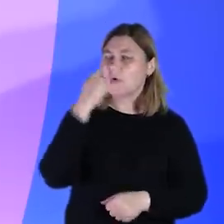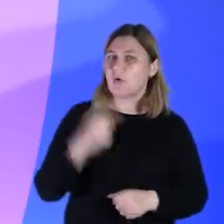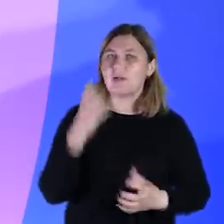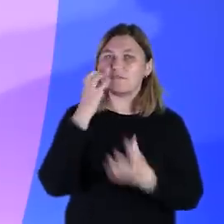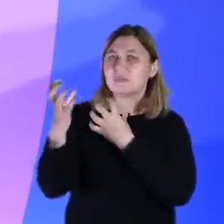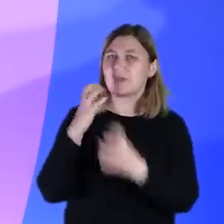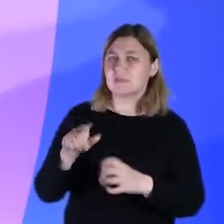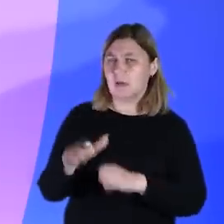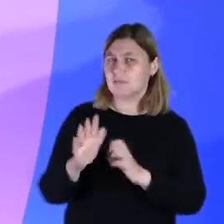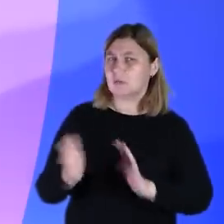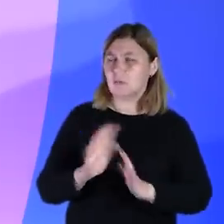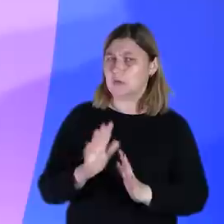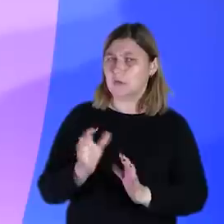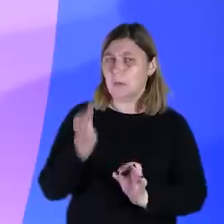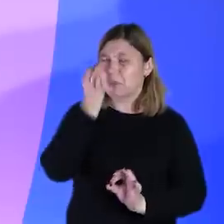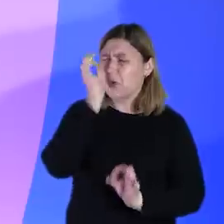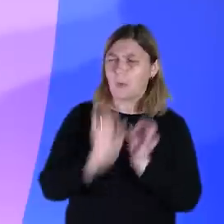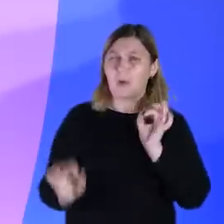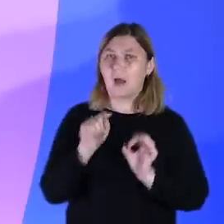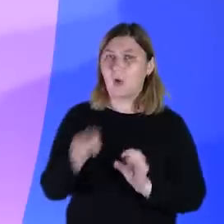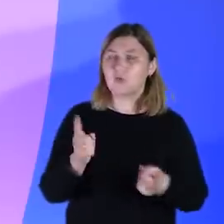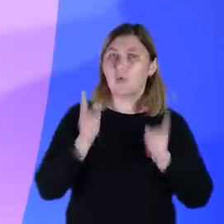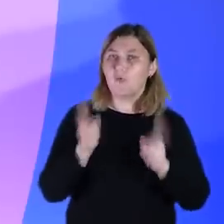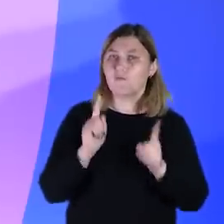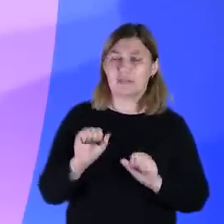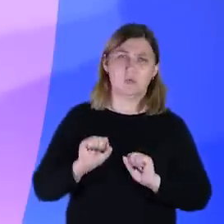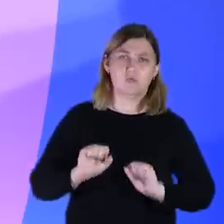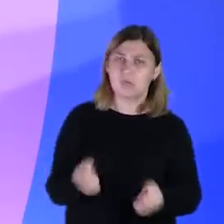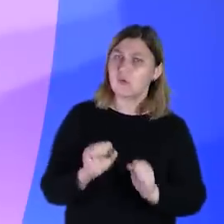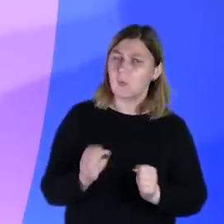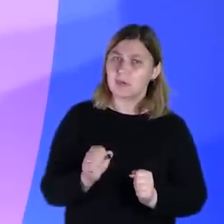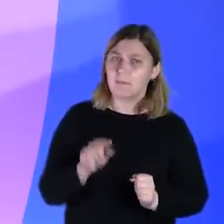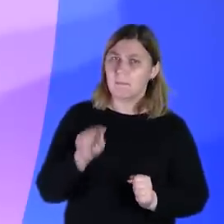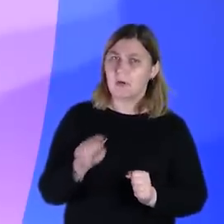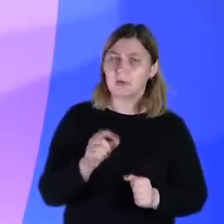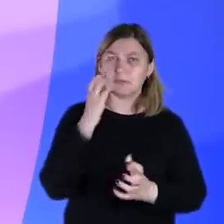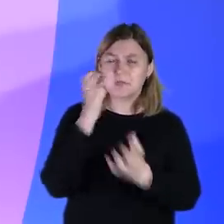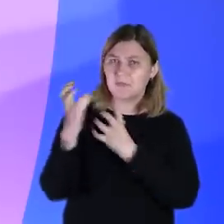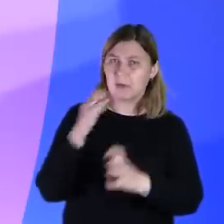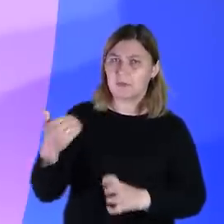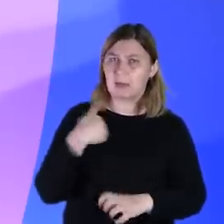w zasadzie dosadny, dlatego że on uważał, że działaniem wywiadu sowieckiego na pograniczu